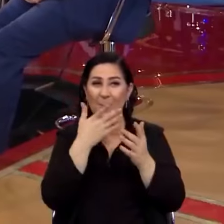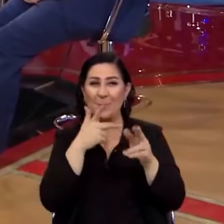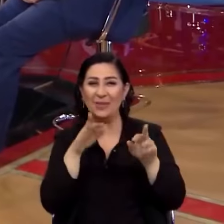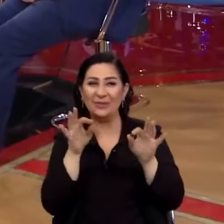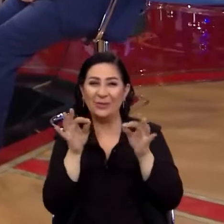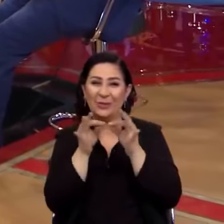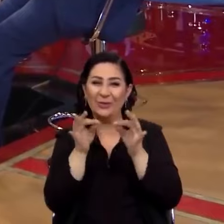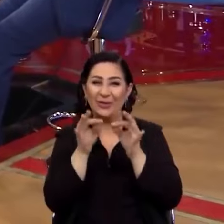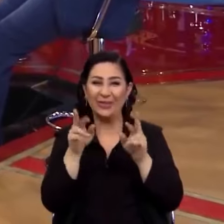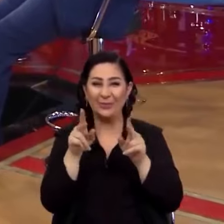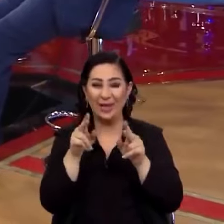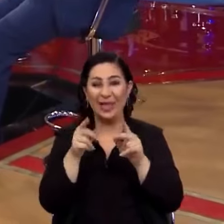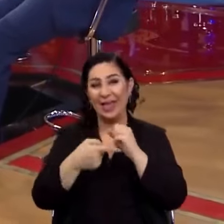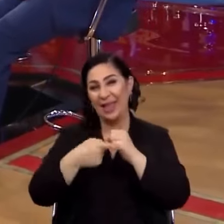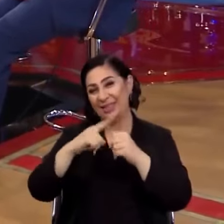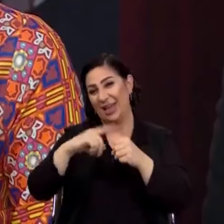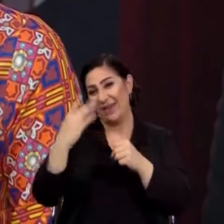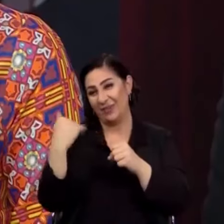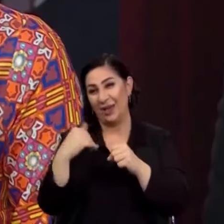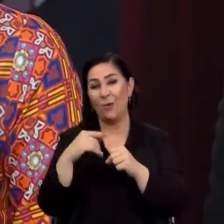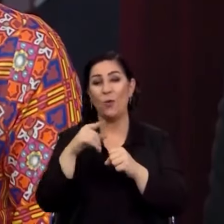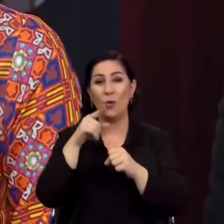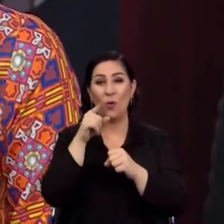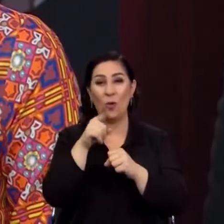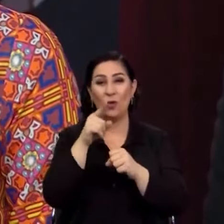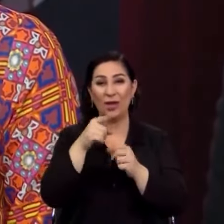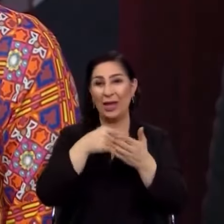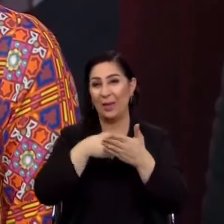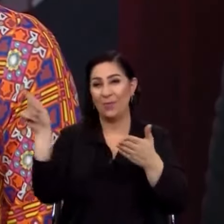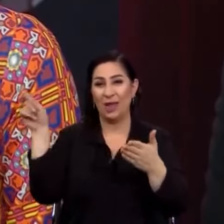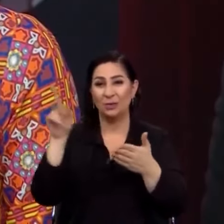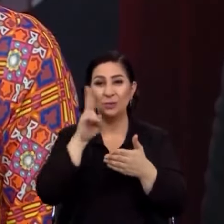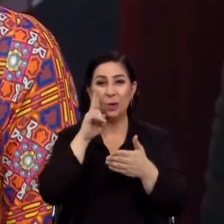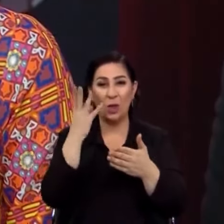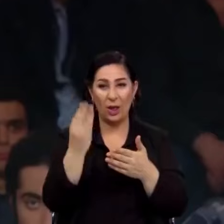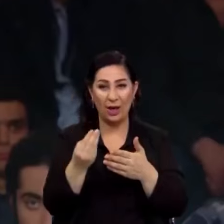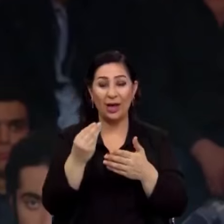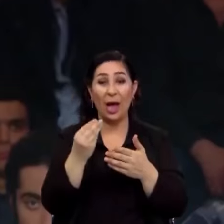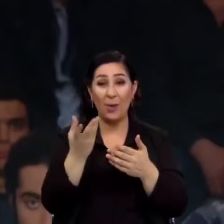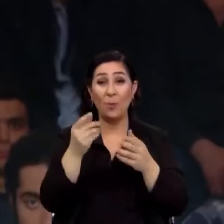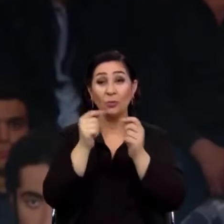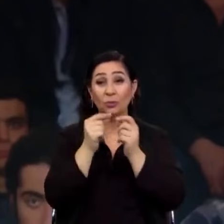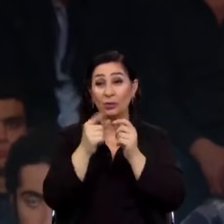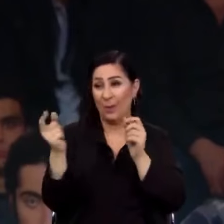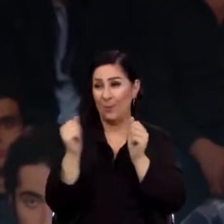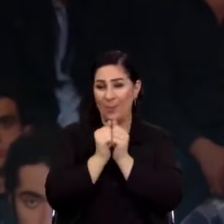Eee Geçen hafta da onu iptal ettik son olarak ama burcuyla beraber bir oyun